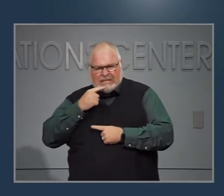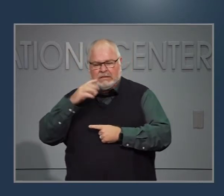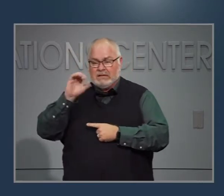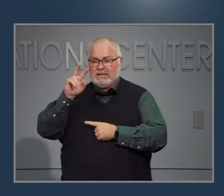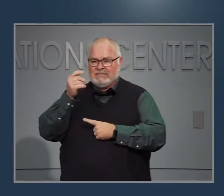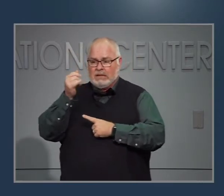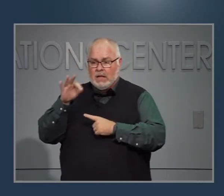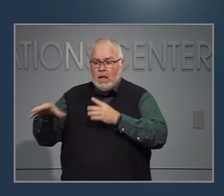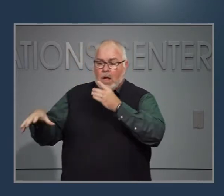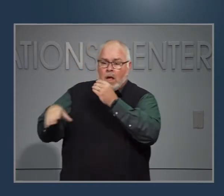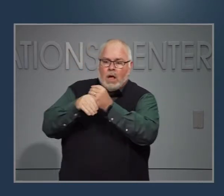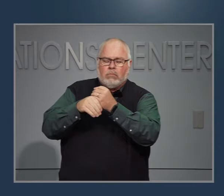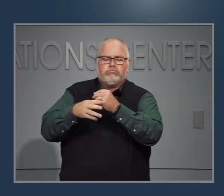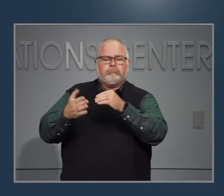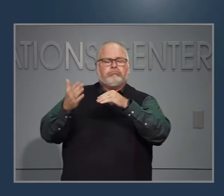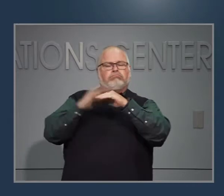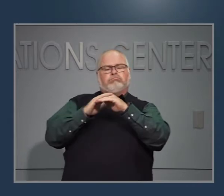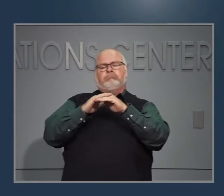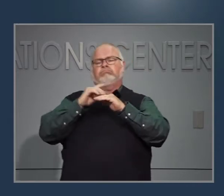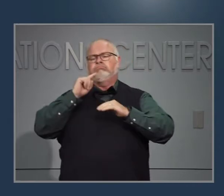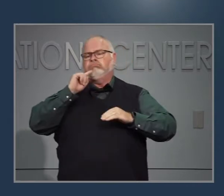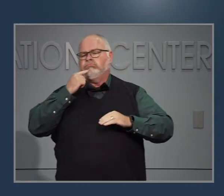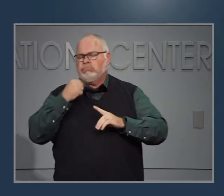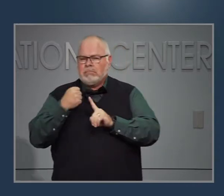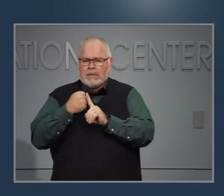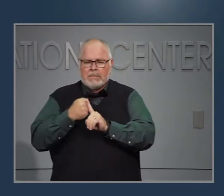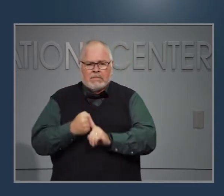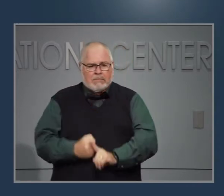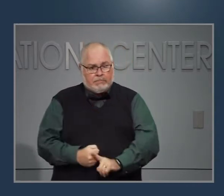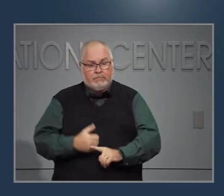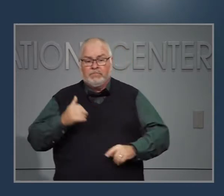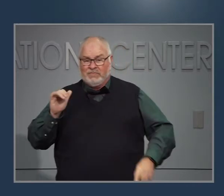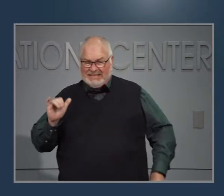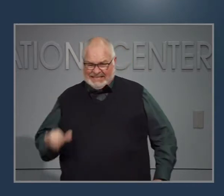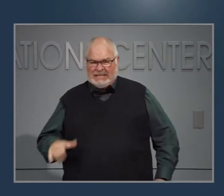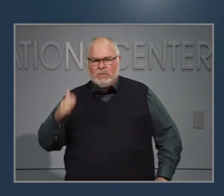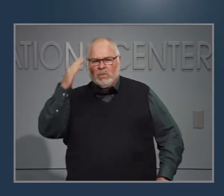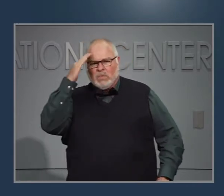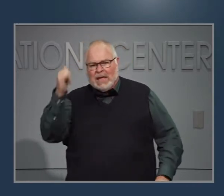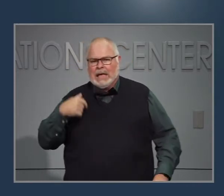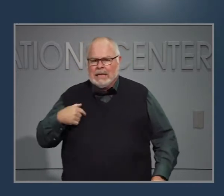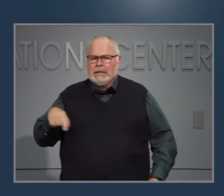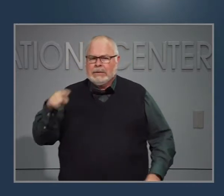y peores resultados, también sabemos que el virus se transmite más eficientemente